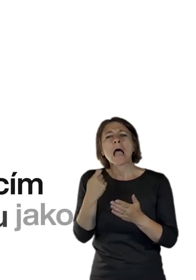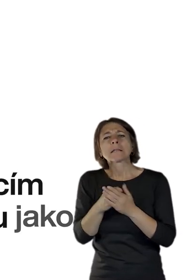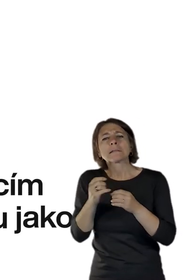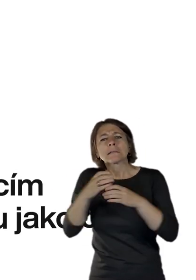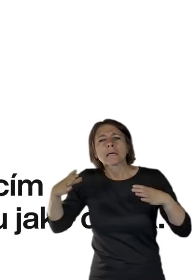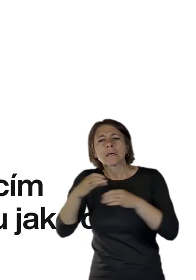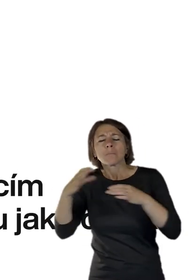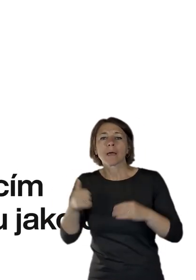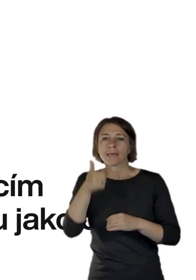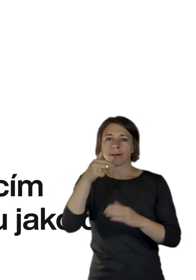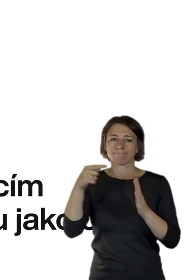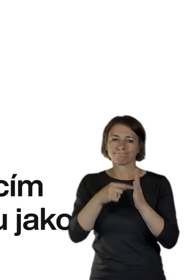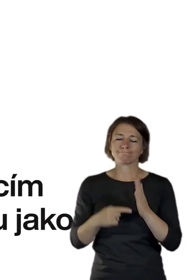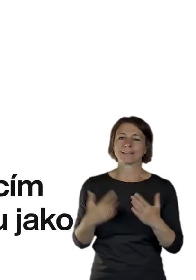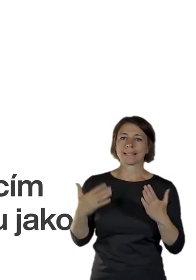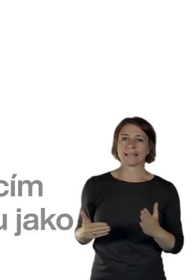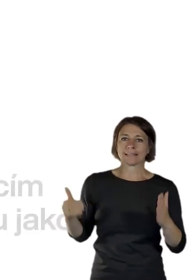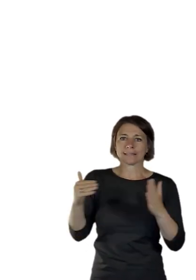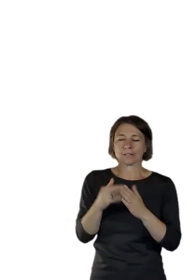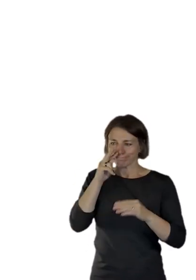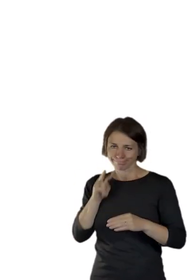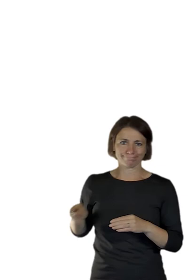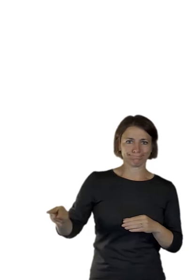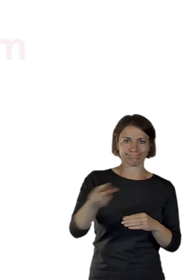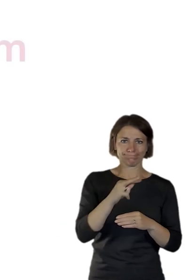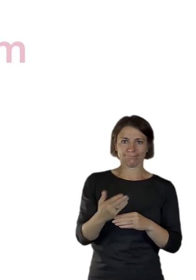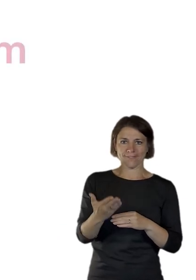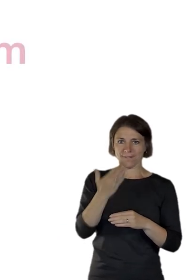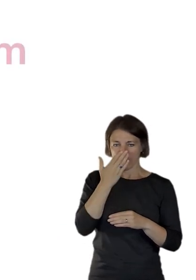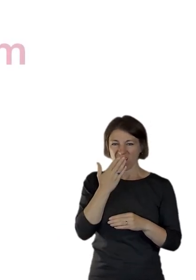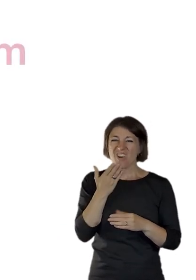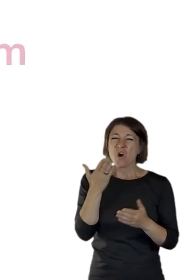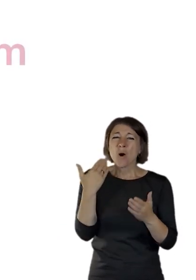popisujícím zástavbu jako celek. To znamená, že se nemůže věnovat jednotlivým